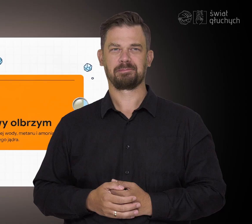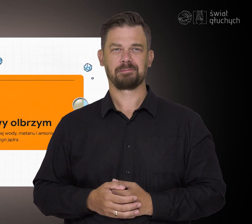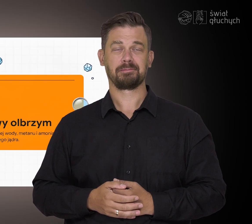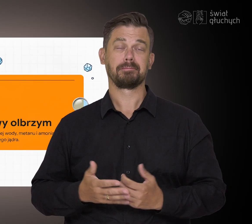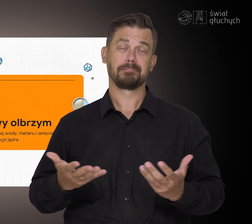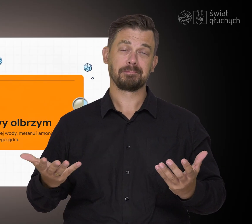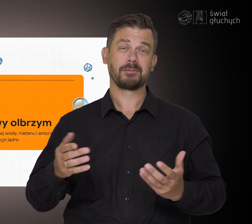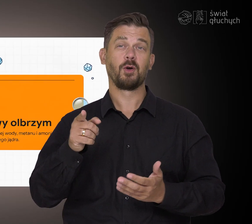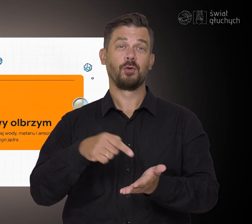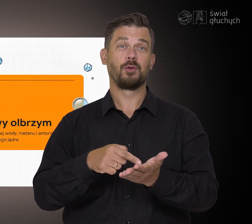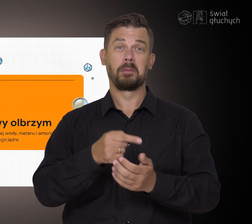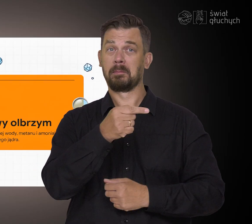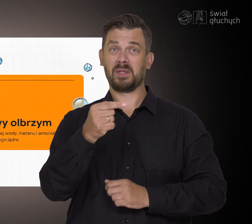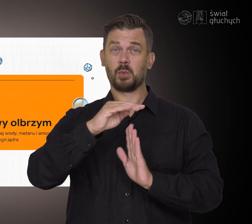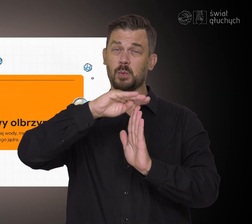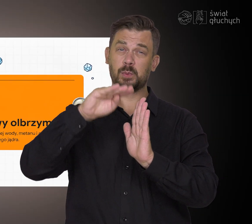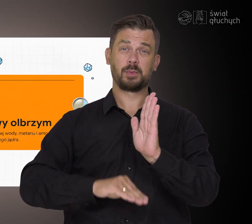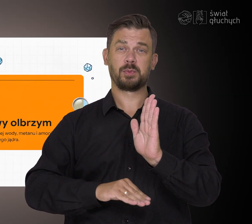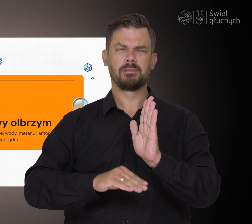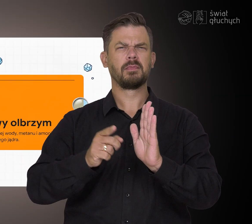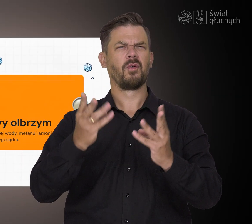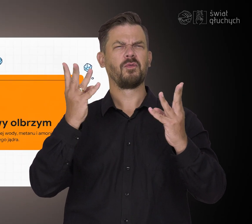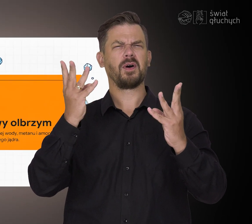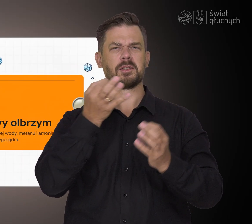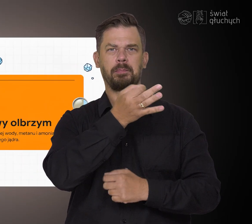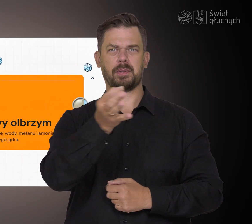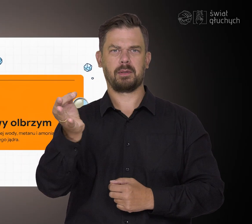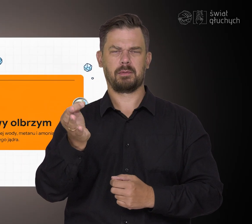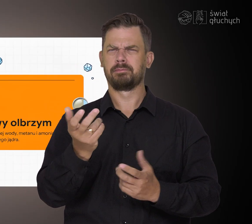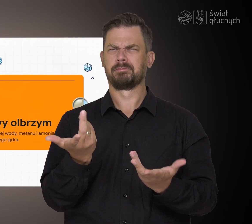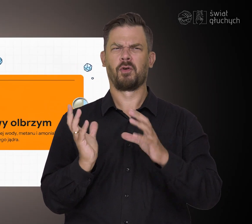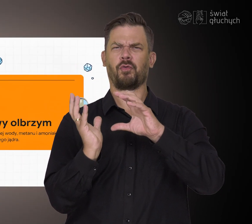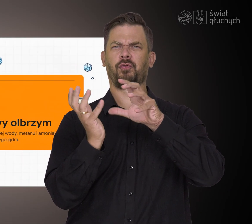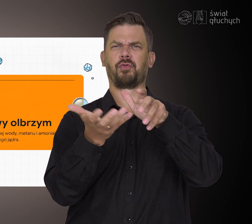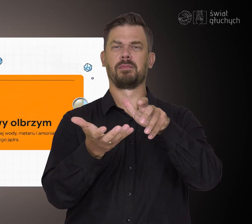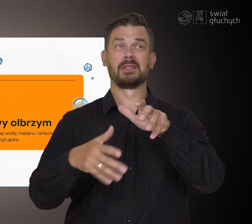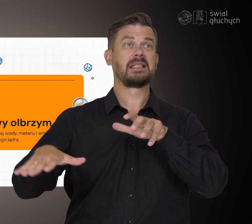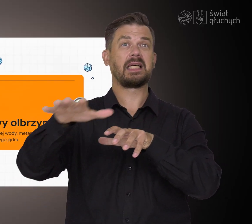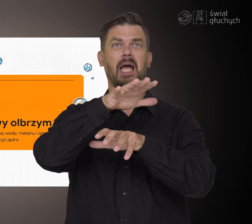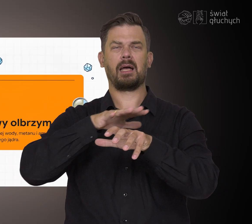Skoro mówimy o takich temperaturach, pojawia się pytanie: Z czego Uran jest zrobiony?